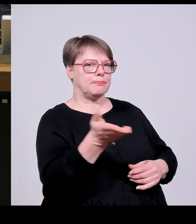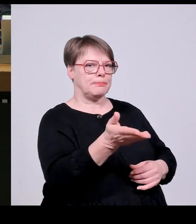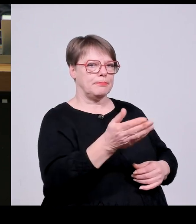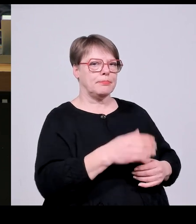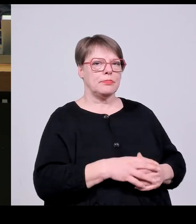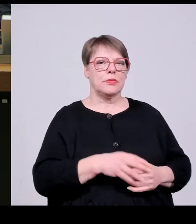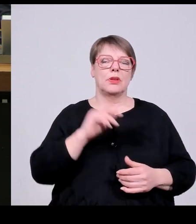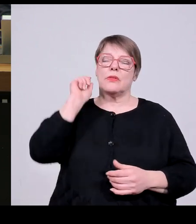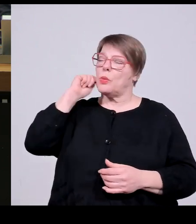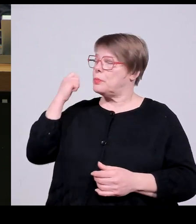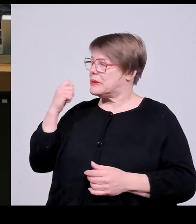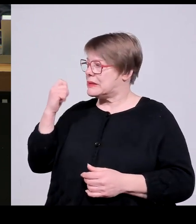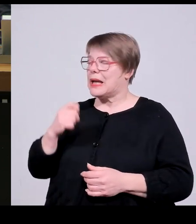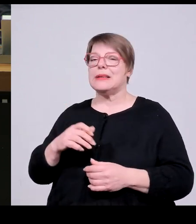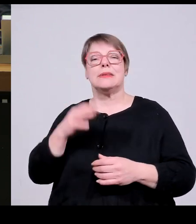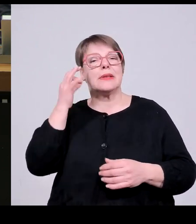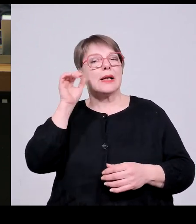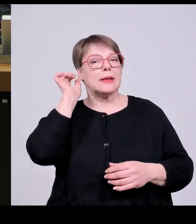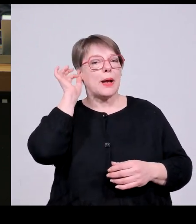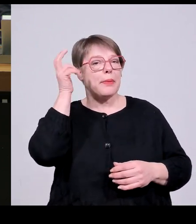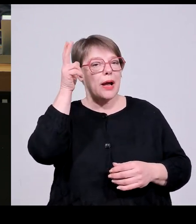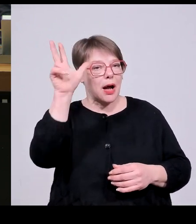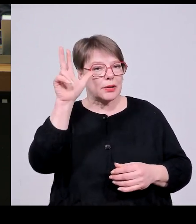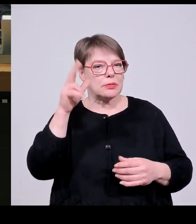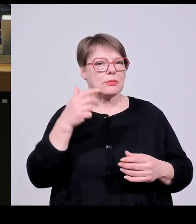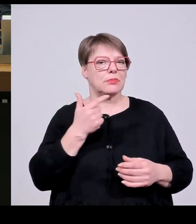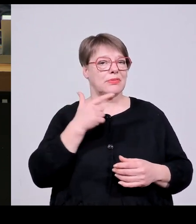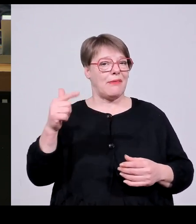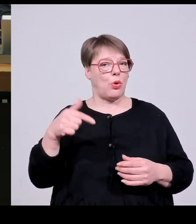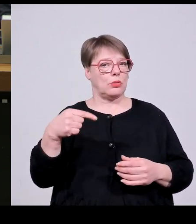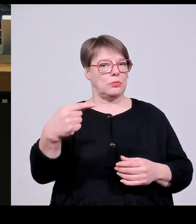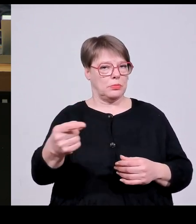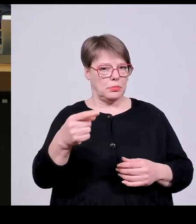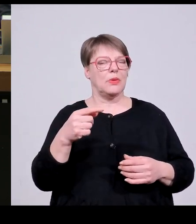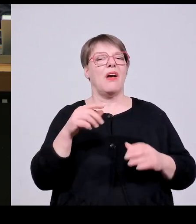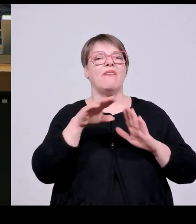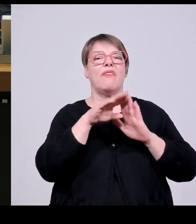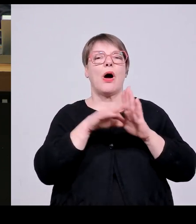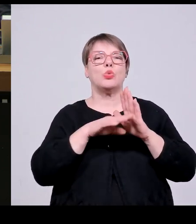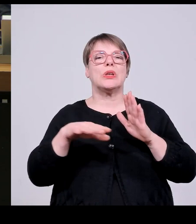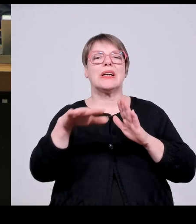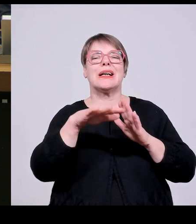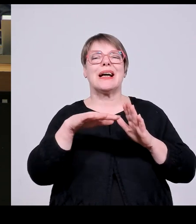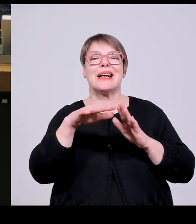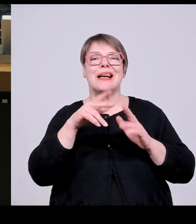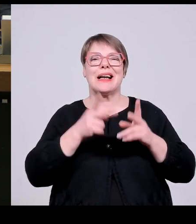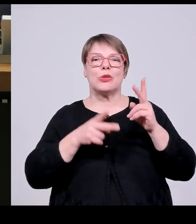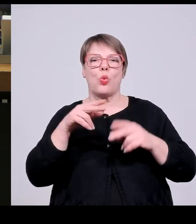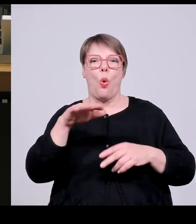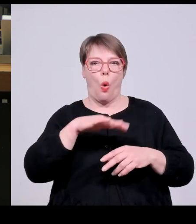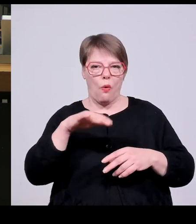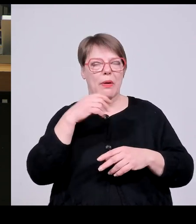Tat eine Vielzahl von Rechtsfragen aufwirft. Einige davon hat der Verfassungsgerichtshof klargestellt, ganz